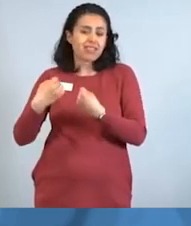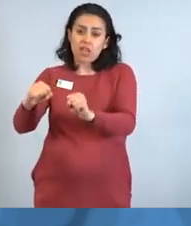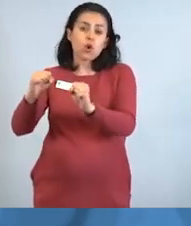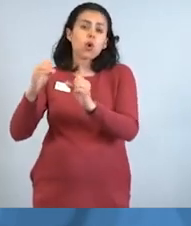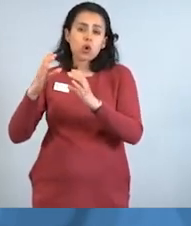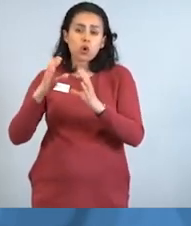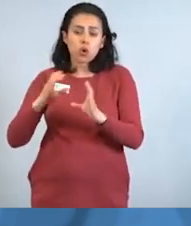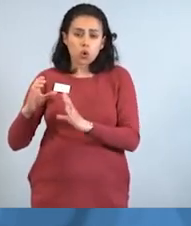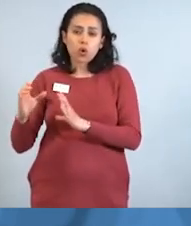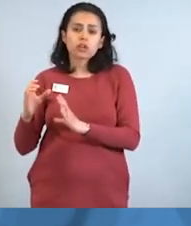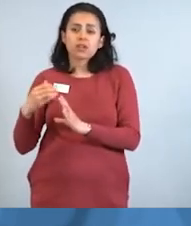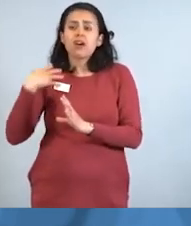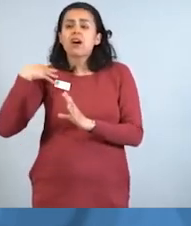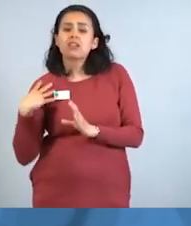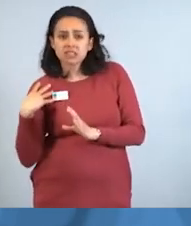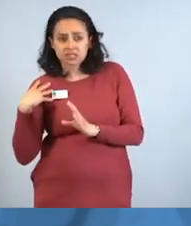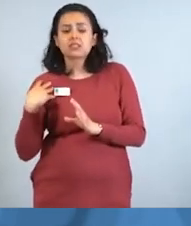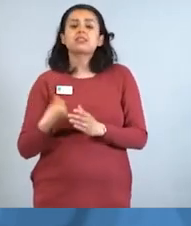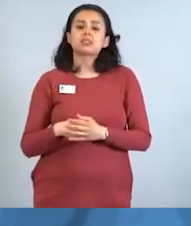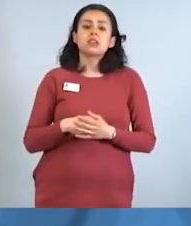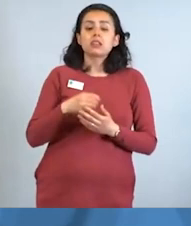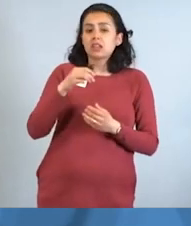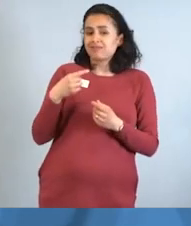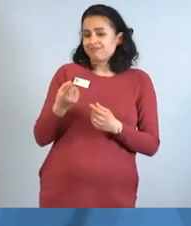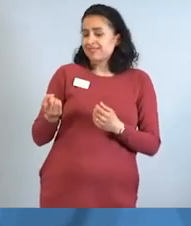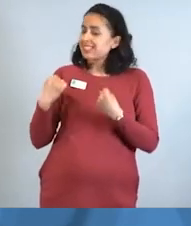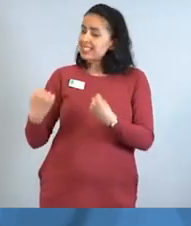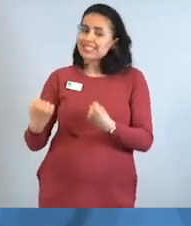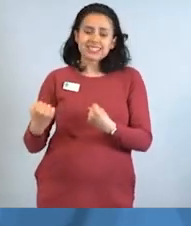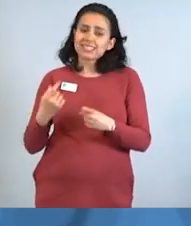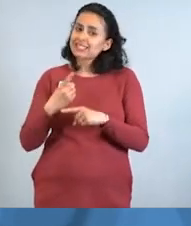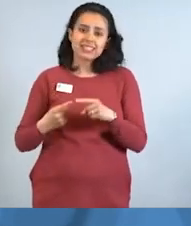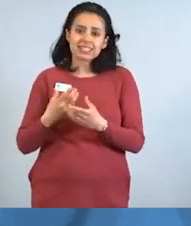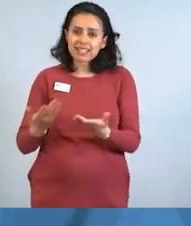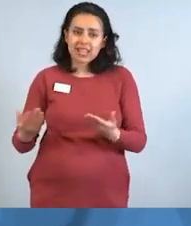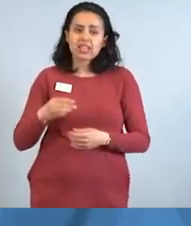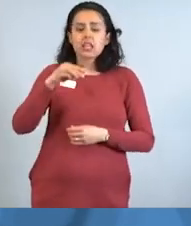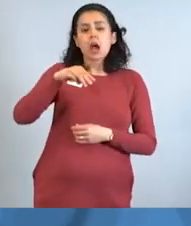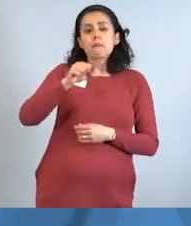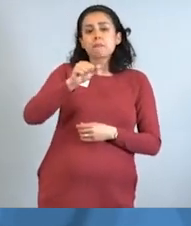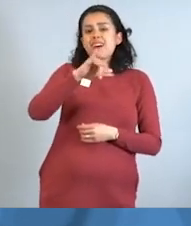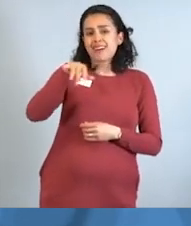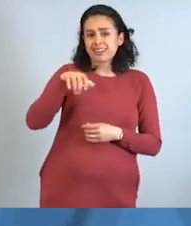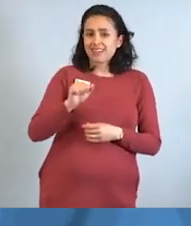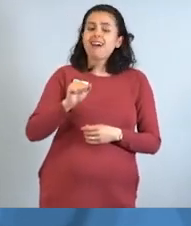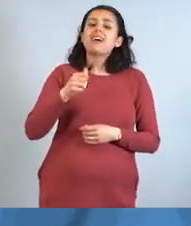Maija, joka on tehohoitolääkäri, voi kertoa meille lisää näistä tapauksista ja minkä vuoksi näitä rajauksia tehdään.